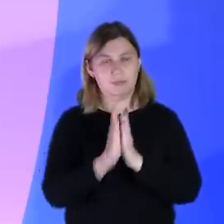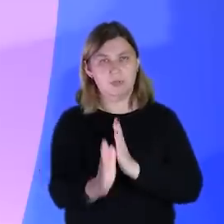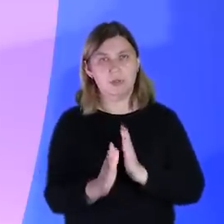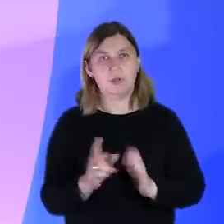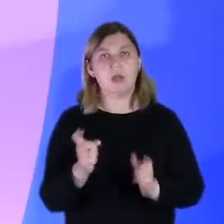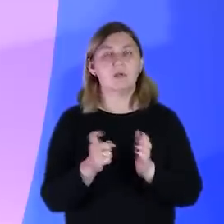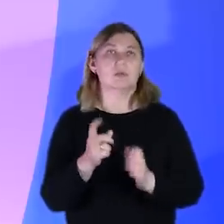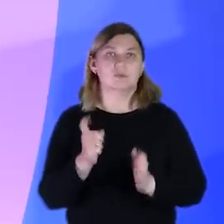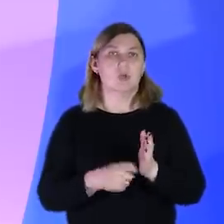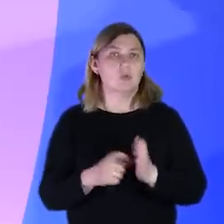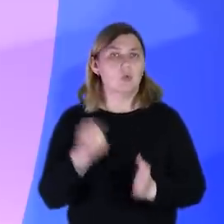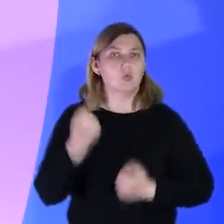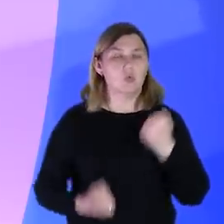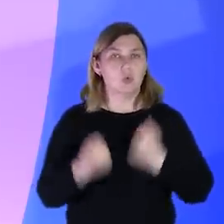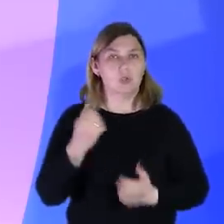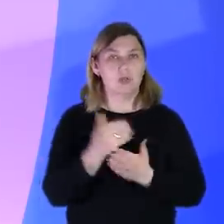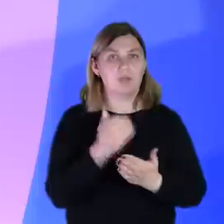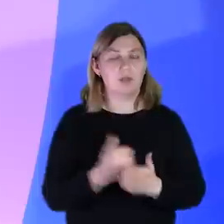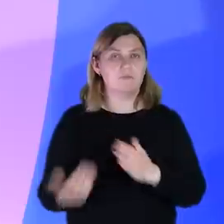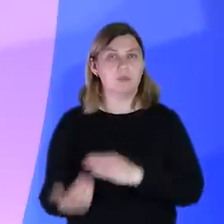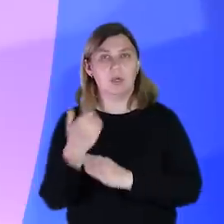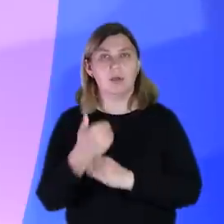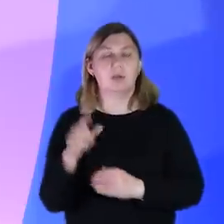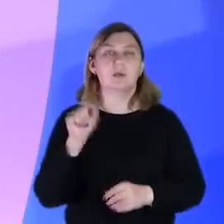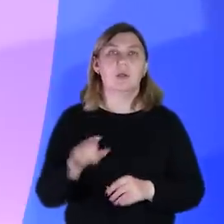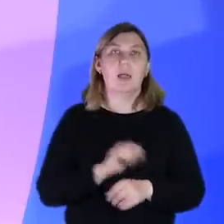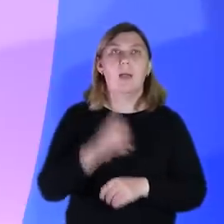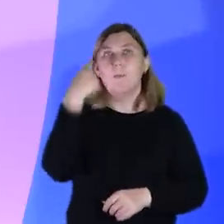Często w trudnych warunkach tego wschodniego pogranicza, bez względu na pogodę ,